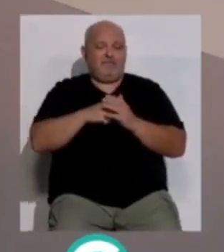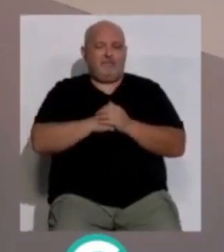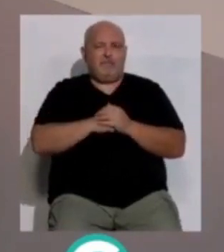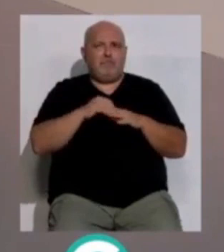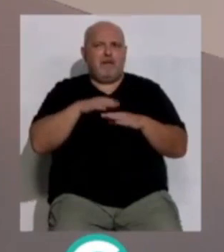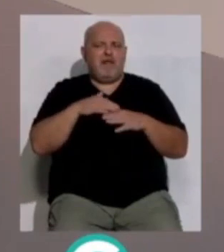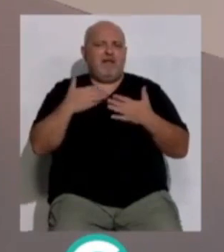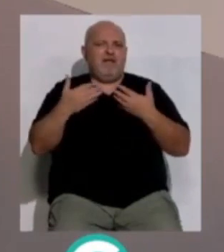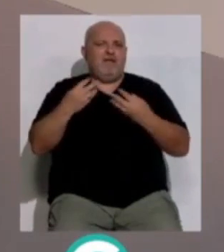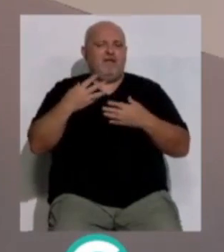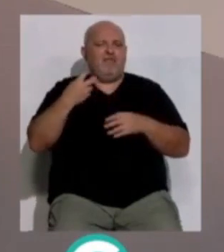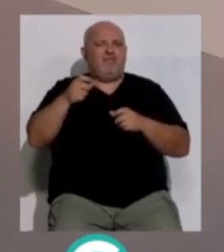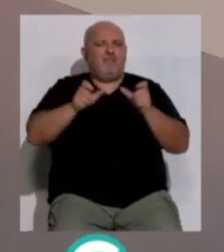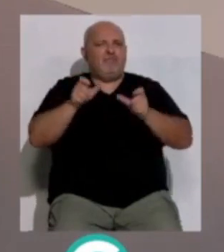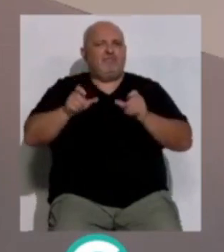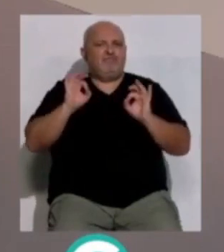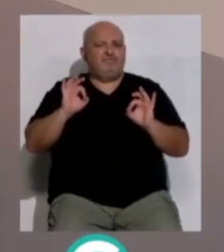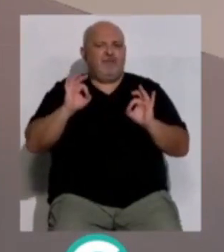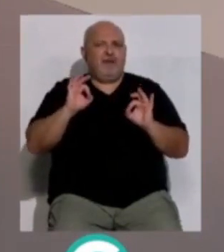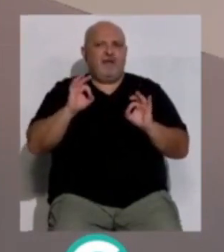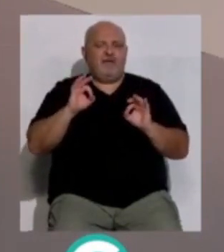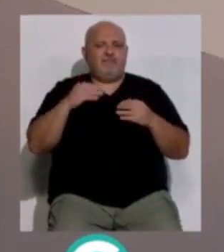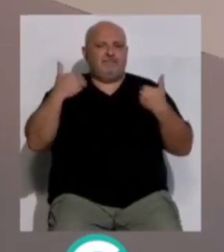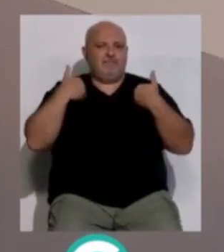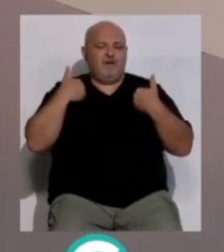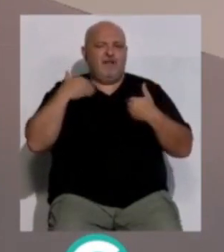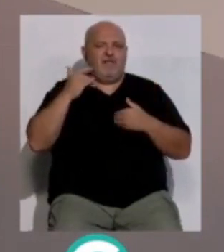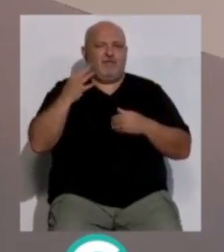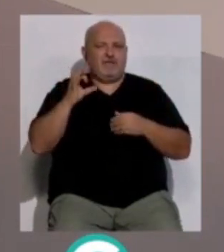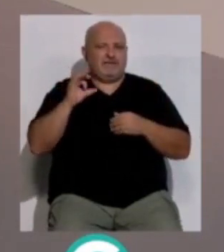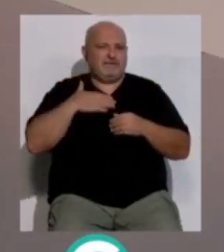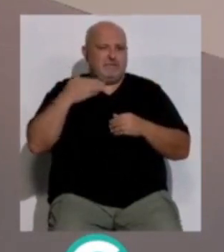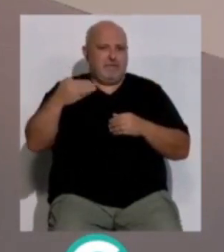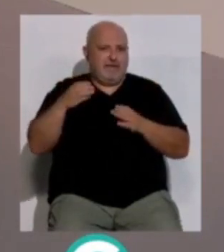hablar de esos futbolistas que están a las órdenes de alertas y fuentes en él en mirandilla y que van